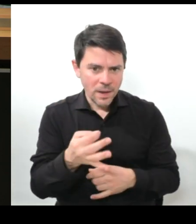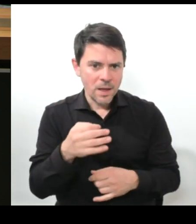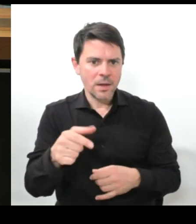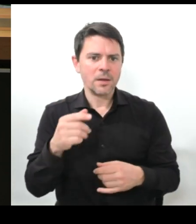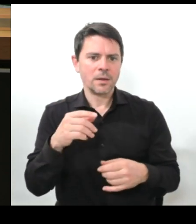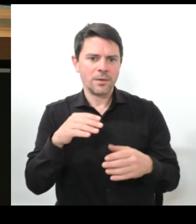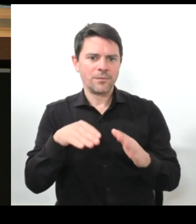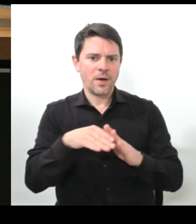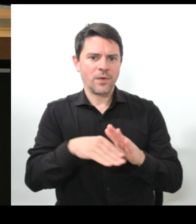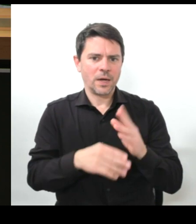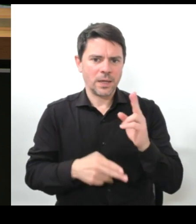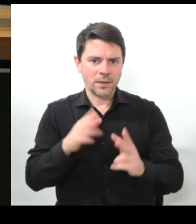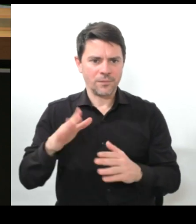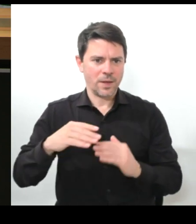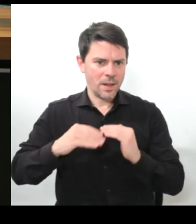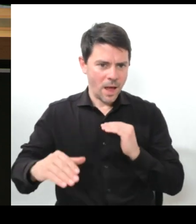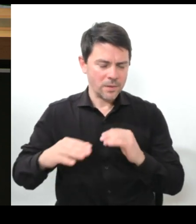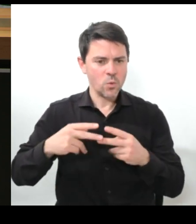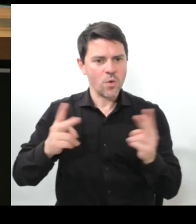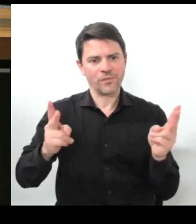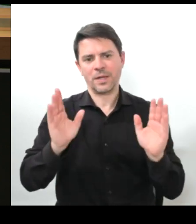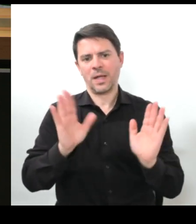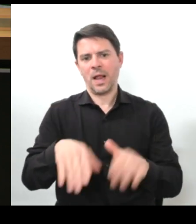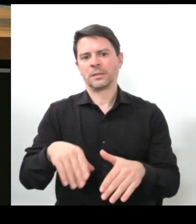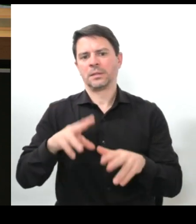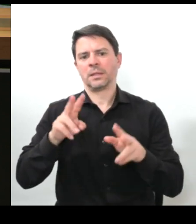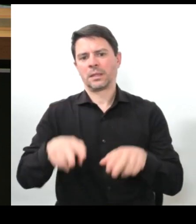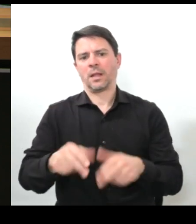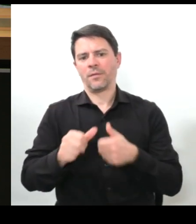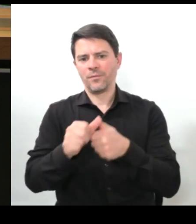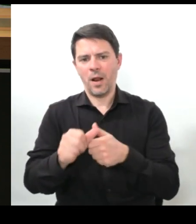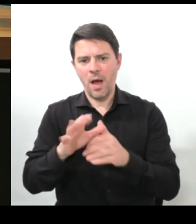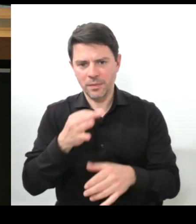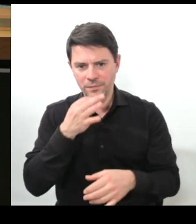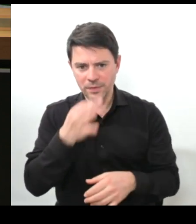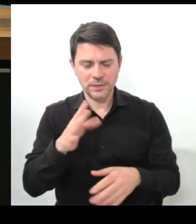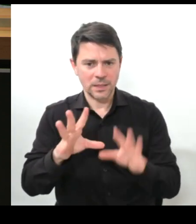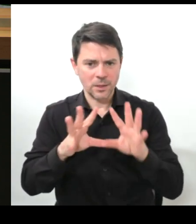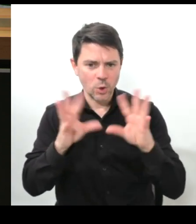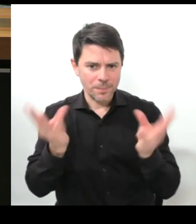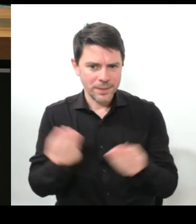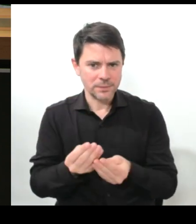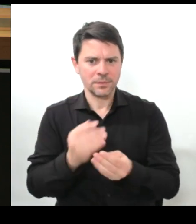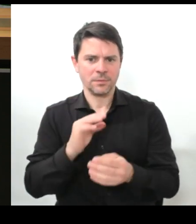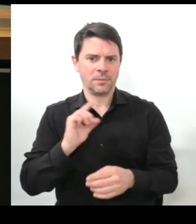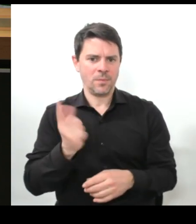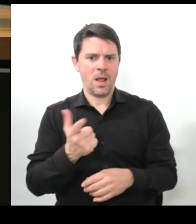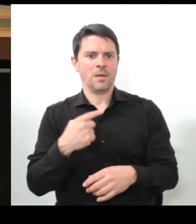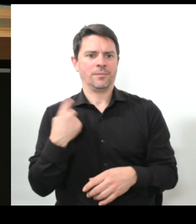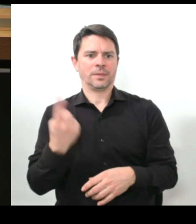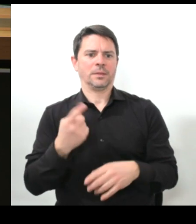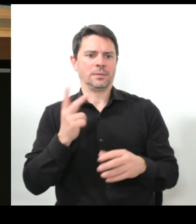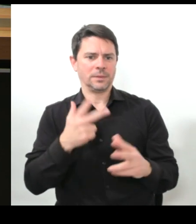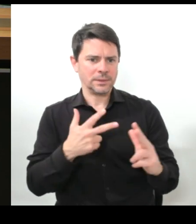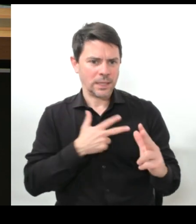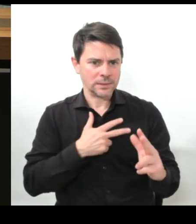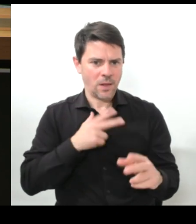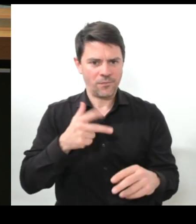um Berufsbeamte handelt, sondern um politische Wahlbeamte auf Zeit. Aber auch dort gibt es Überformung beamtenrechtliche,